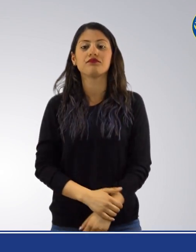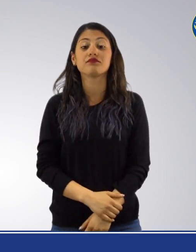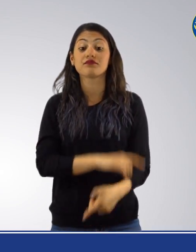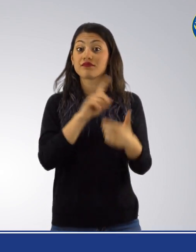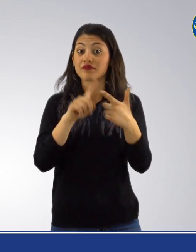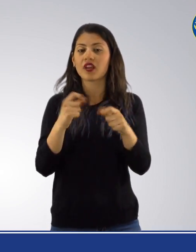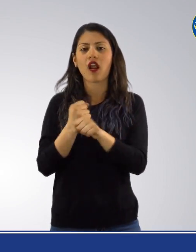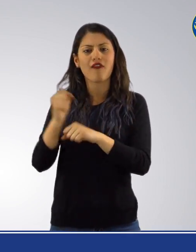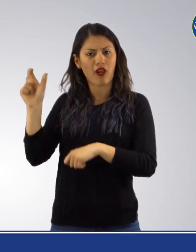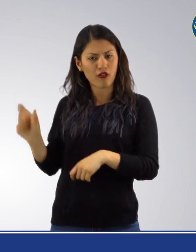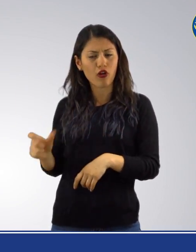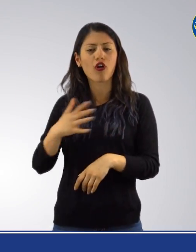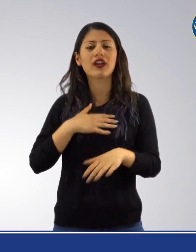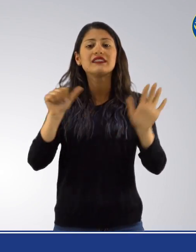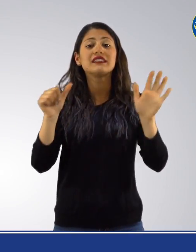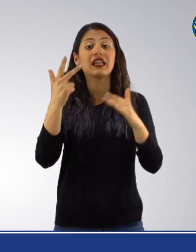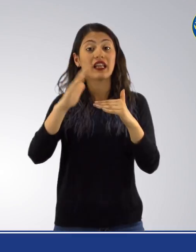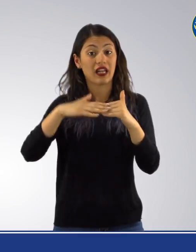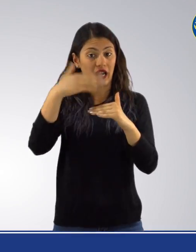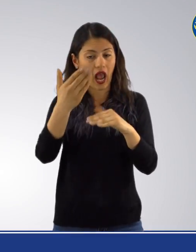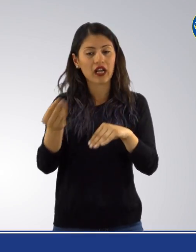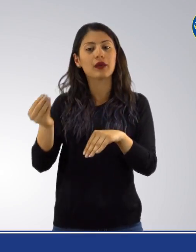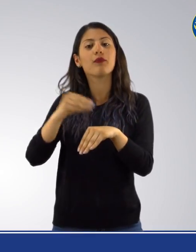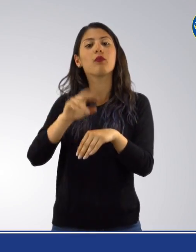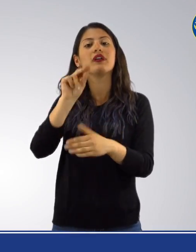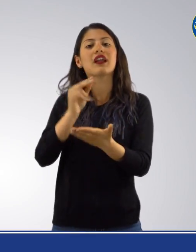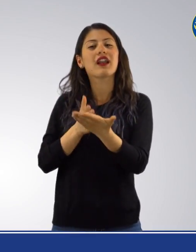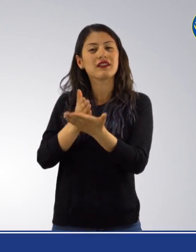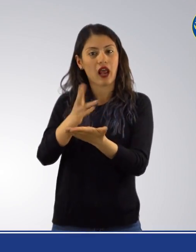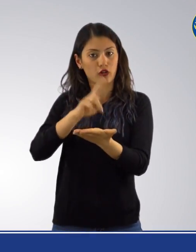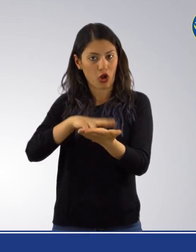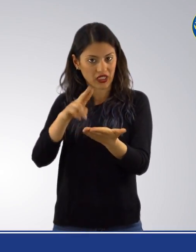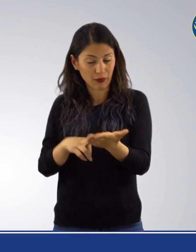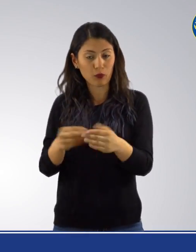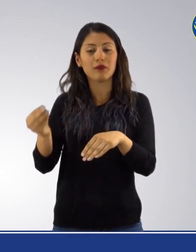2) lavoratori con età anagrafica minima di 63 anni con riduzione della capacità lavorativa uguale o superiore